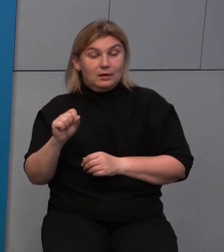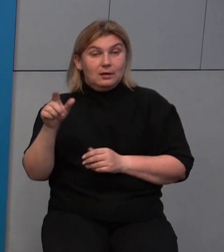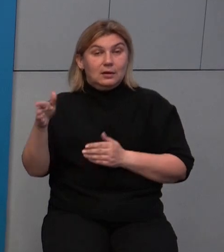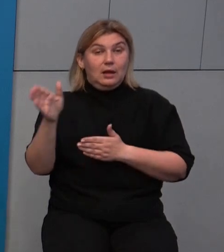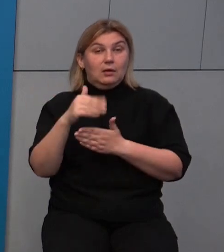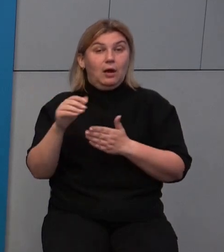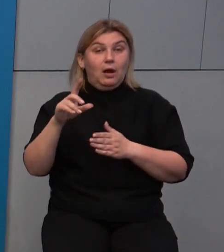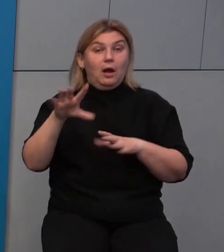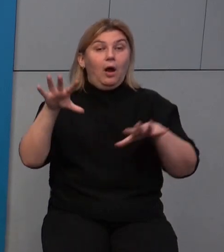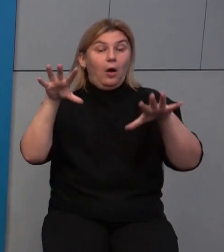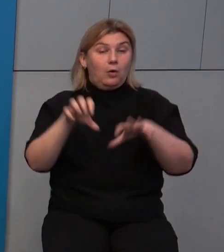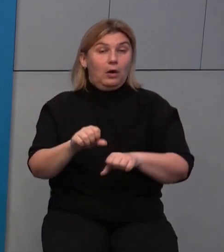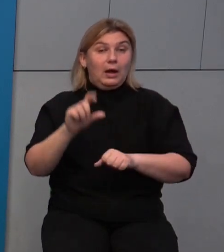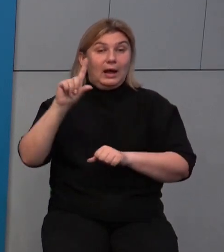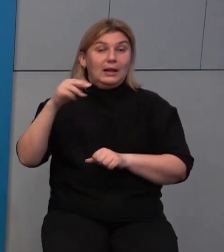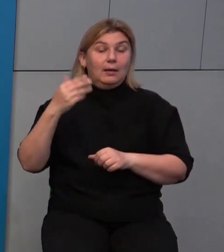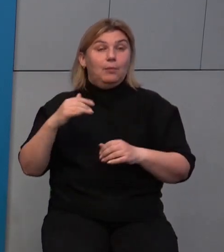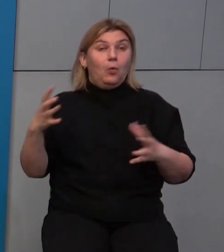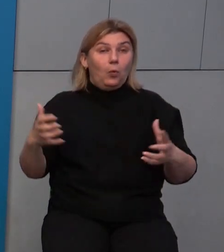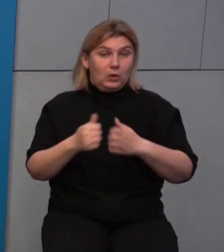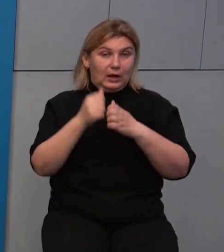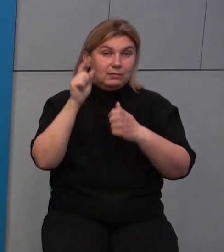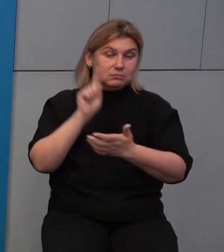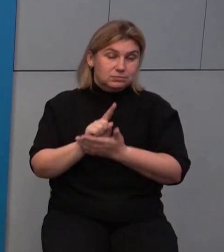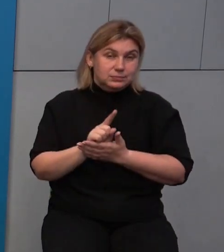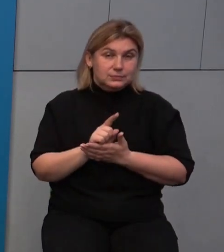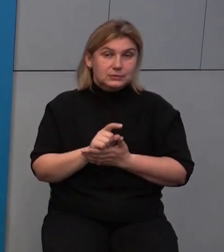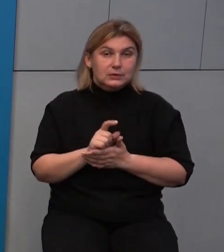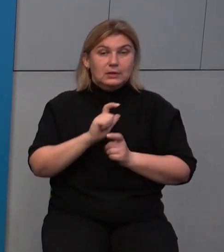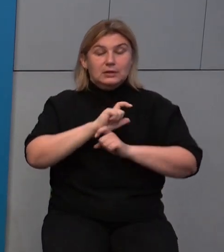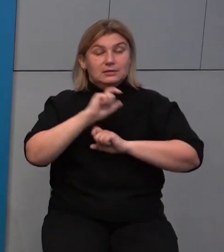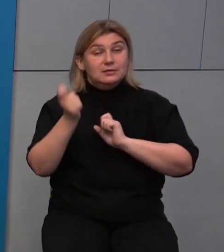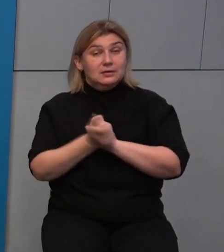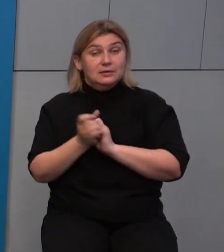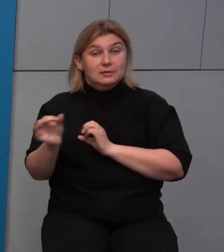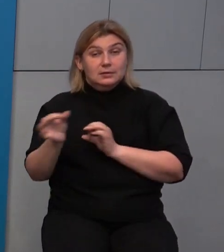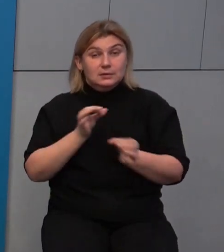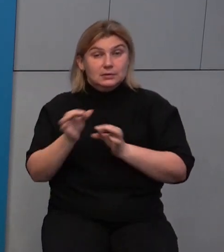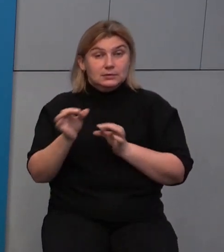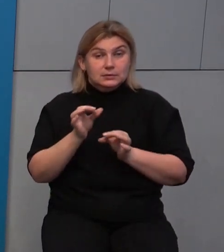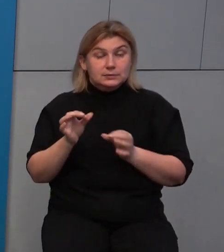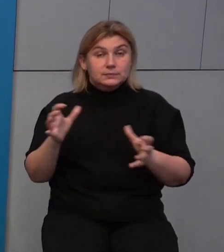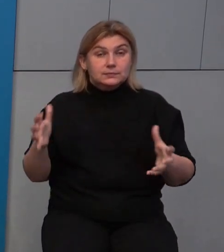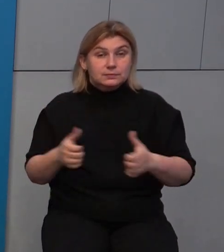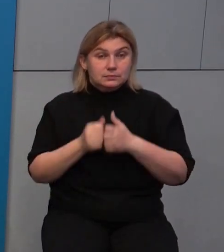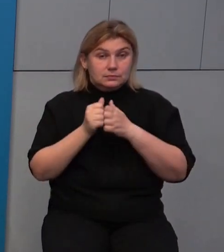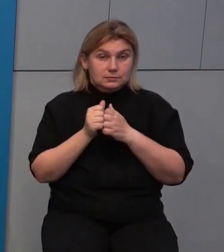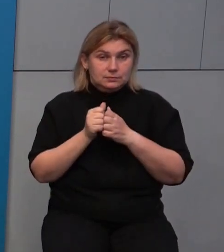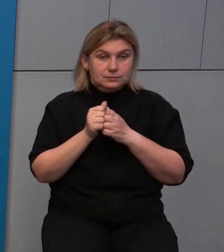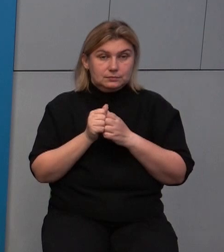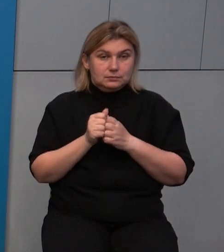jest o tym, jak Lem ocalał. Jest całą historią po prostu ocalenia.